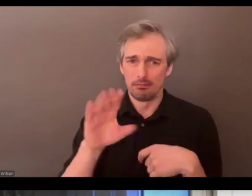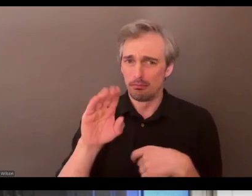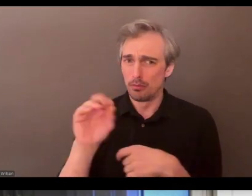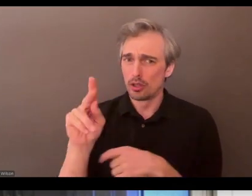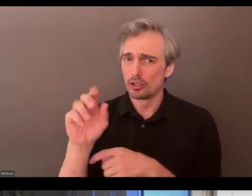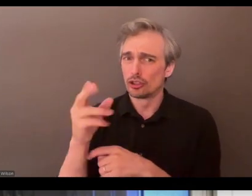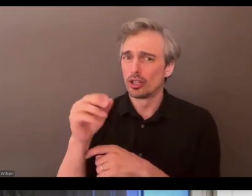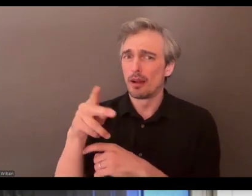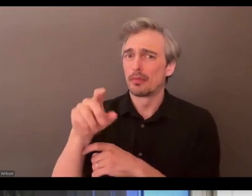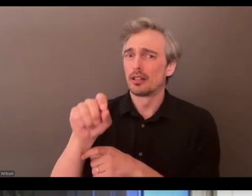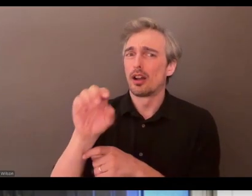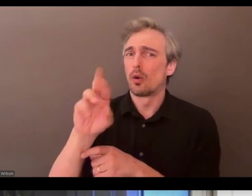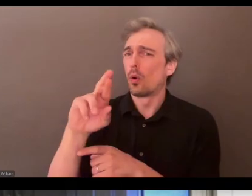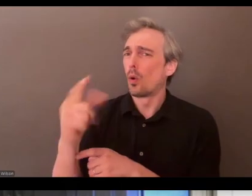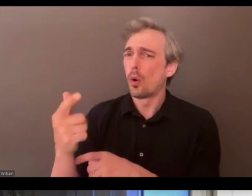では、ツ ールについて話しましょう。